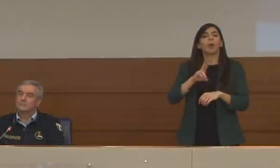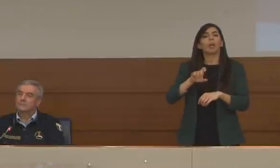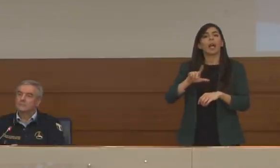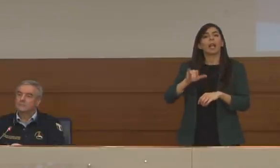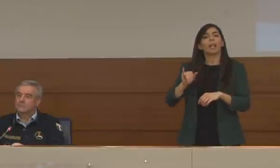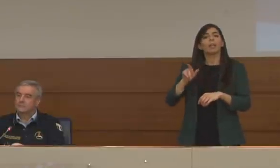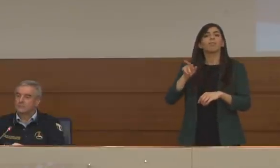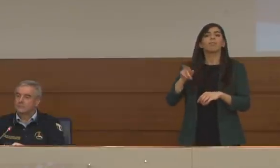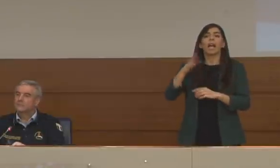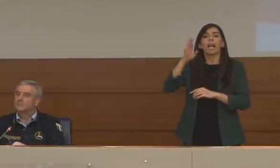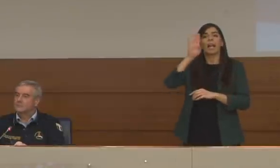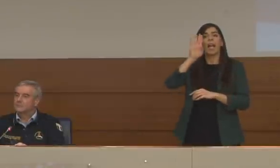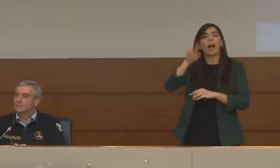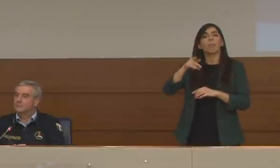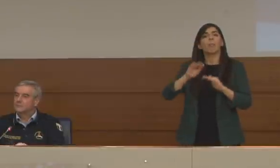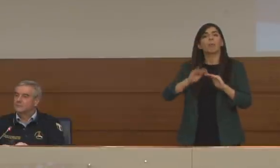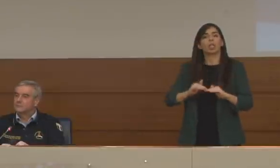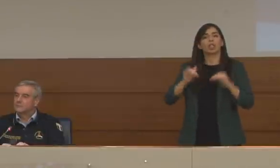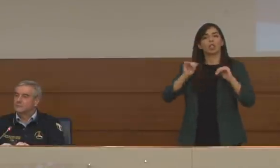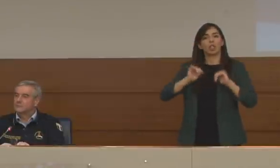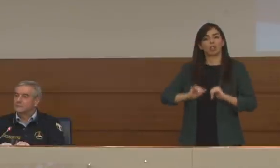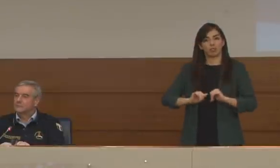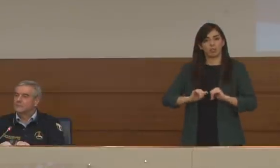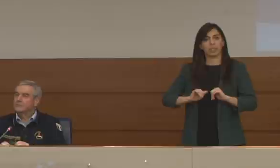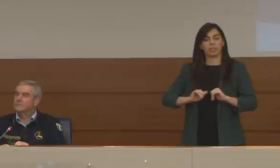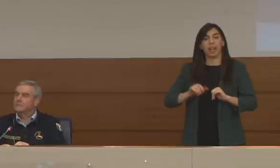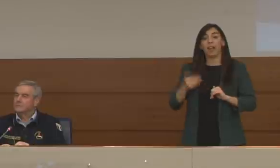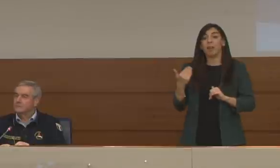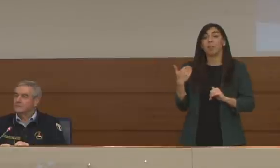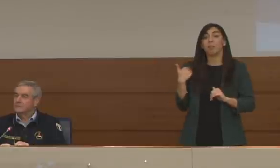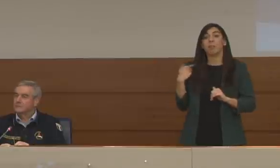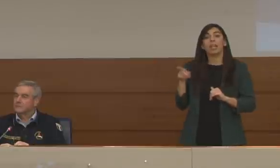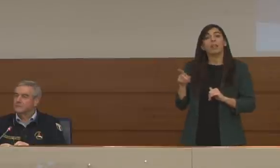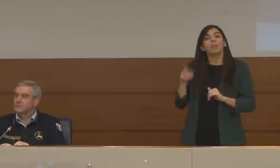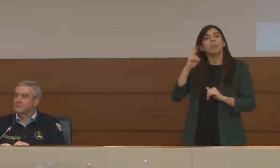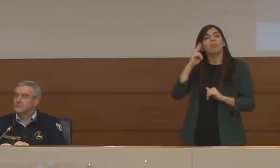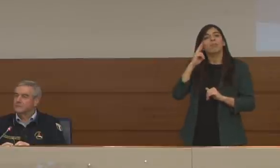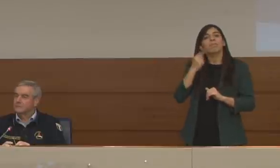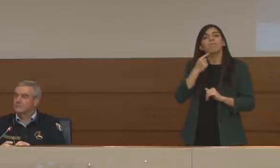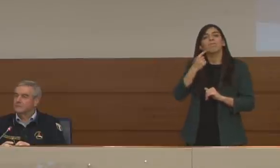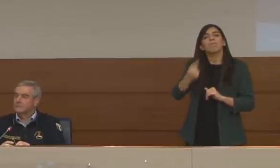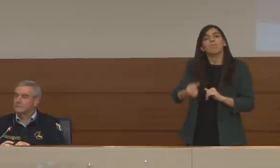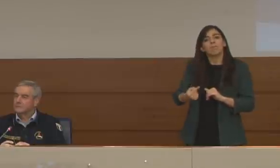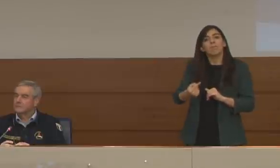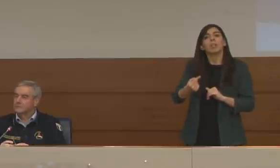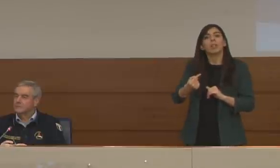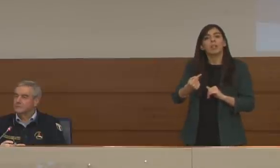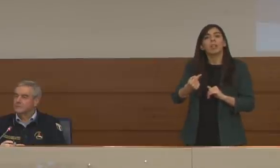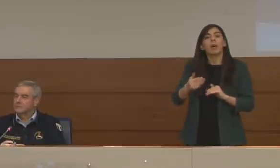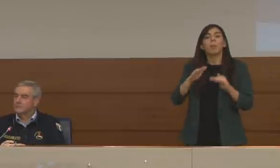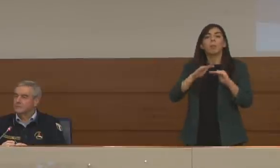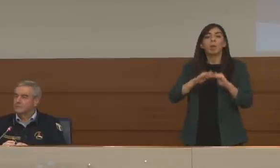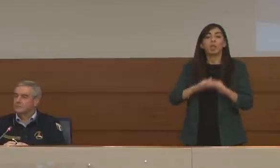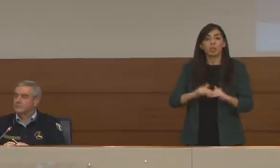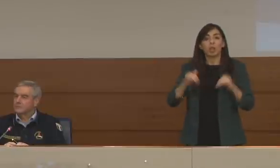Ha ricordato prima quanto la protezione civile sia importante per il